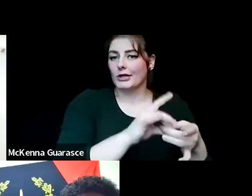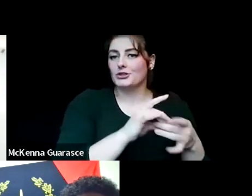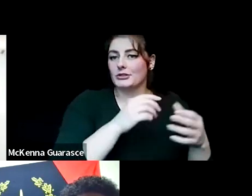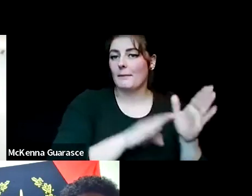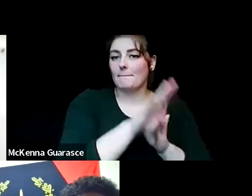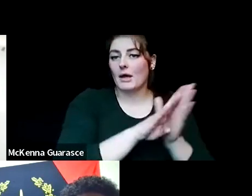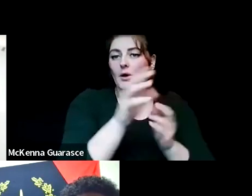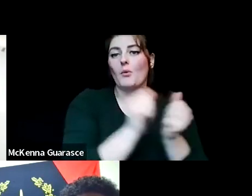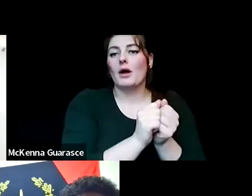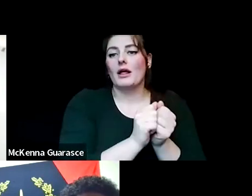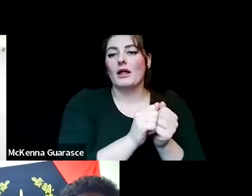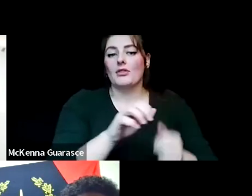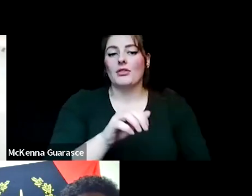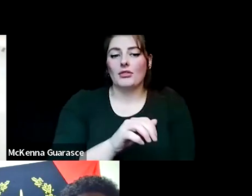para las organizaciones comunitarias,